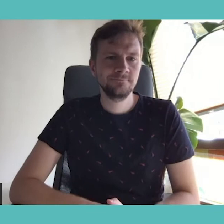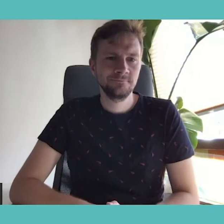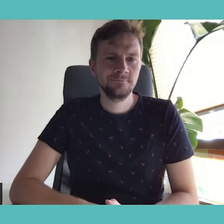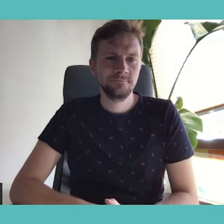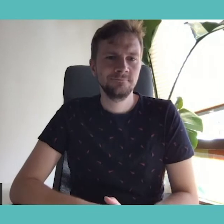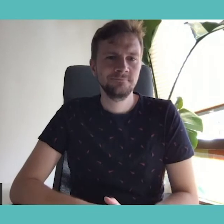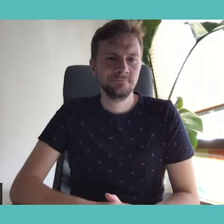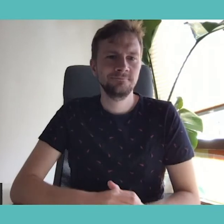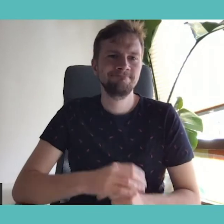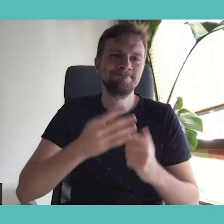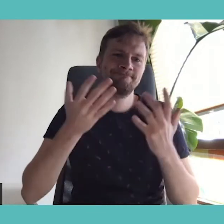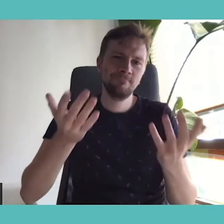Co mogą zrobić?